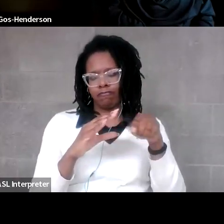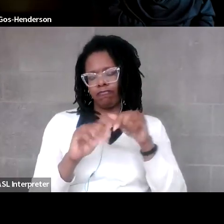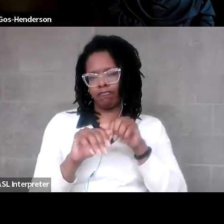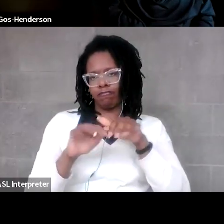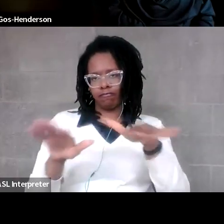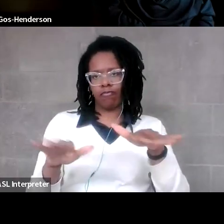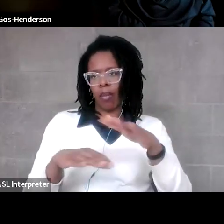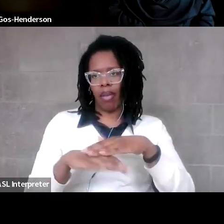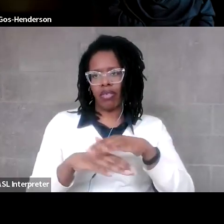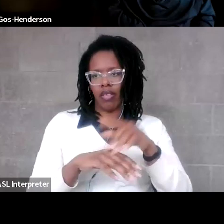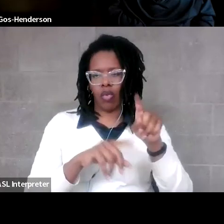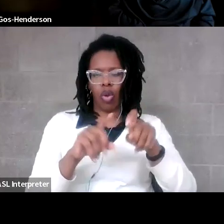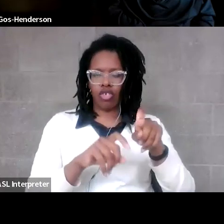que ya estoy recibiendo en mi correo electrónico.